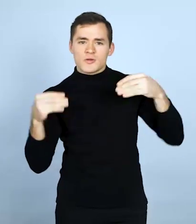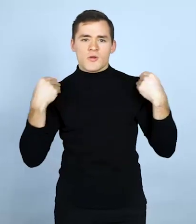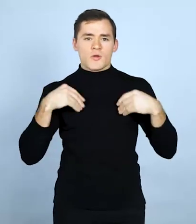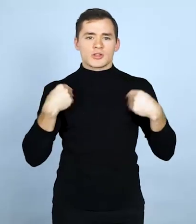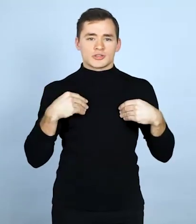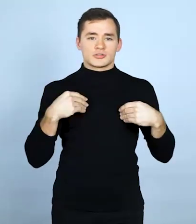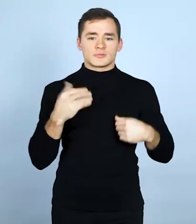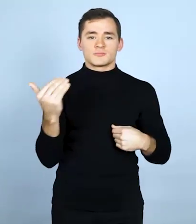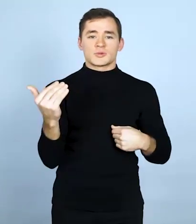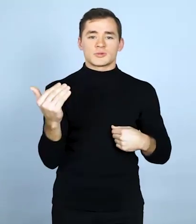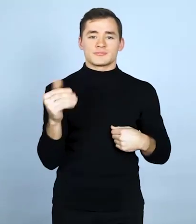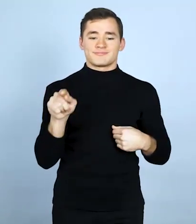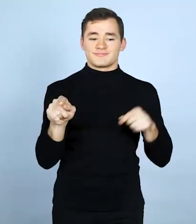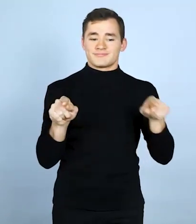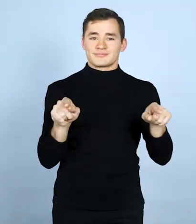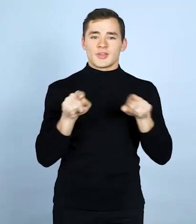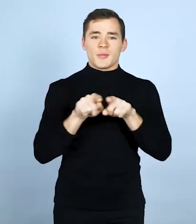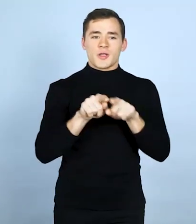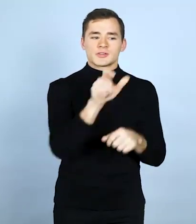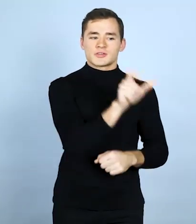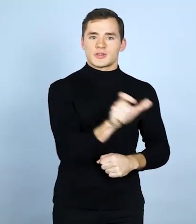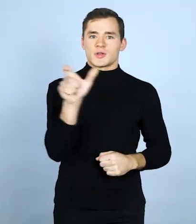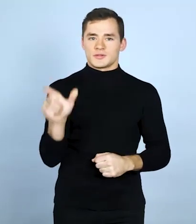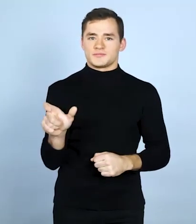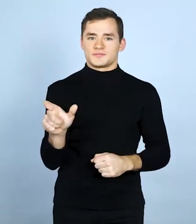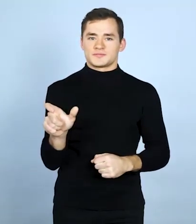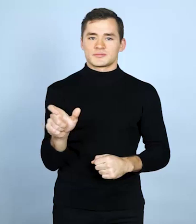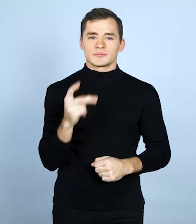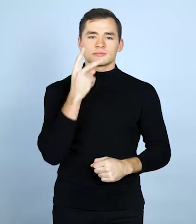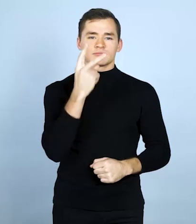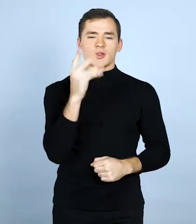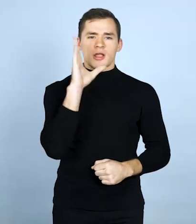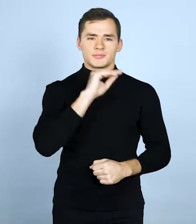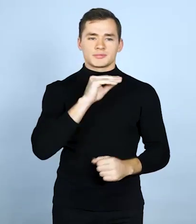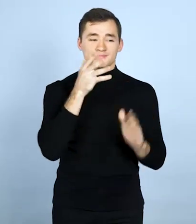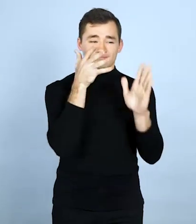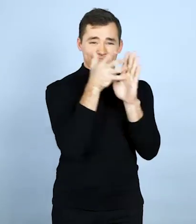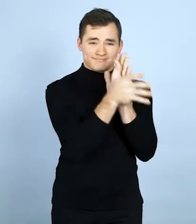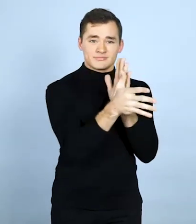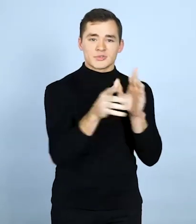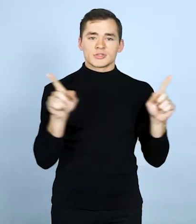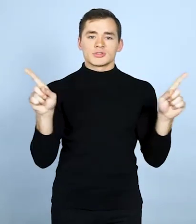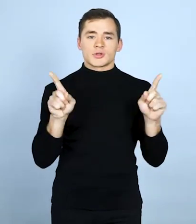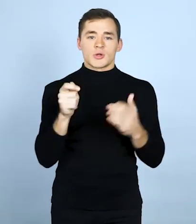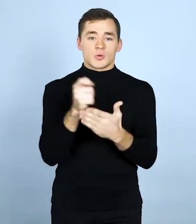складок одежд апостолов позволило исследователям высказать гипотезу,